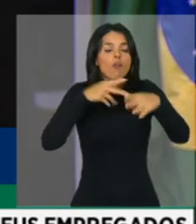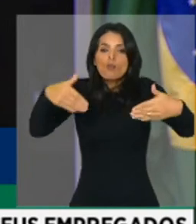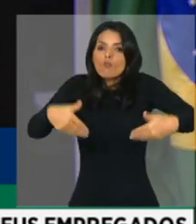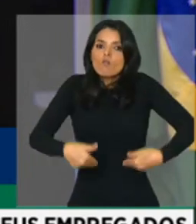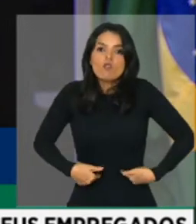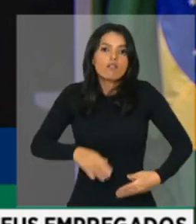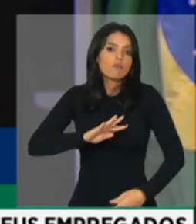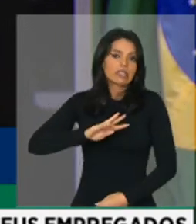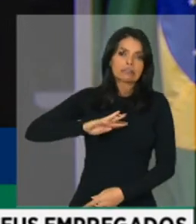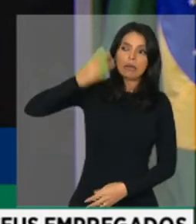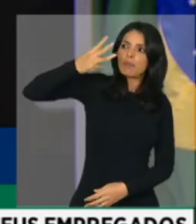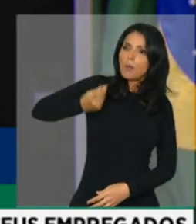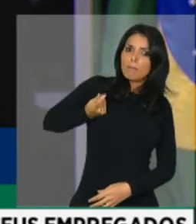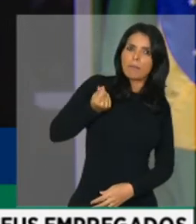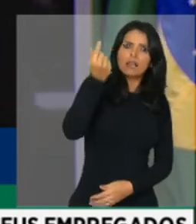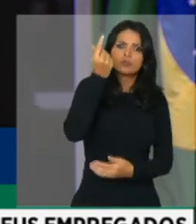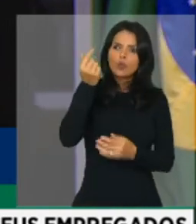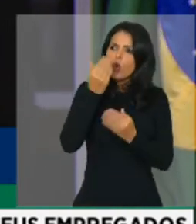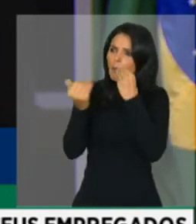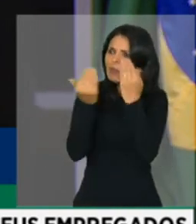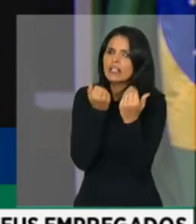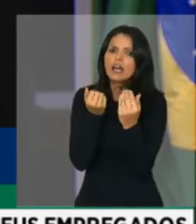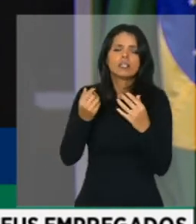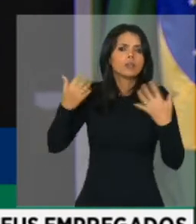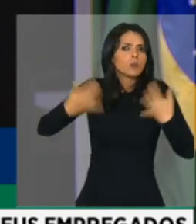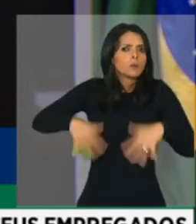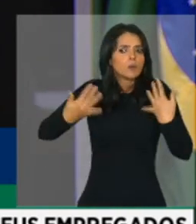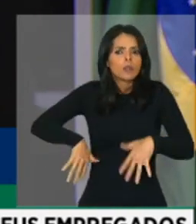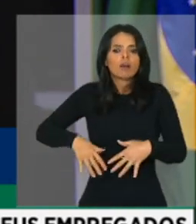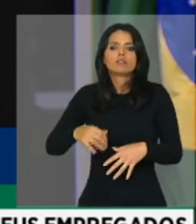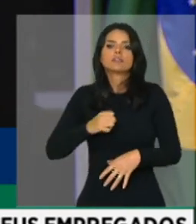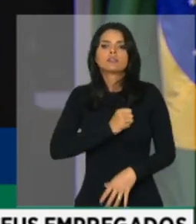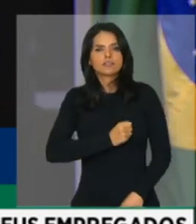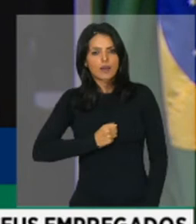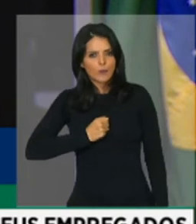PORQUE TUDO TRIPLICOU DE PREÇ O. SAUDADE... DO CONTROLE DA INFLAÇÃO. NÃO ADIANTA VIR